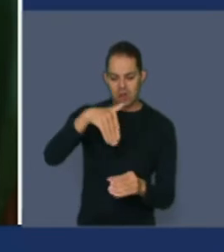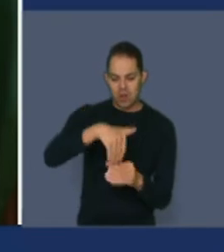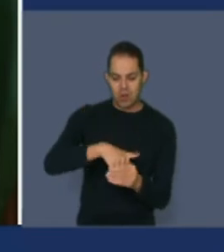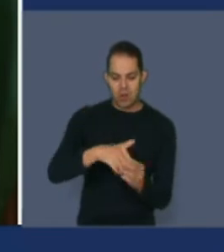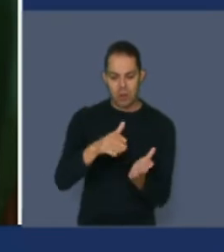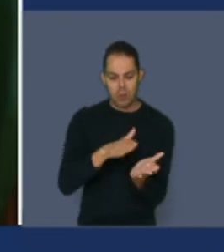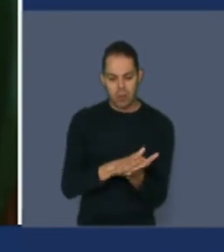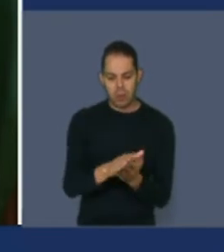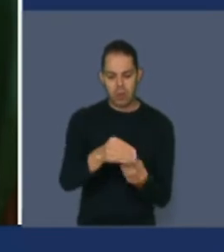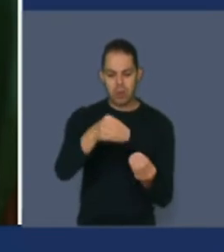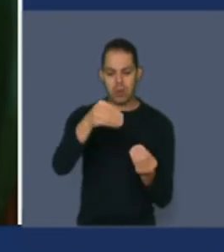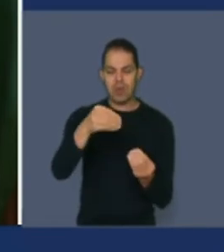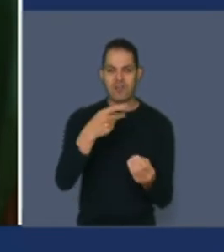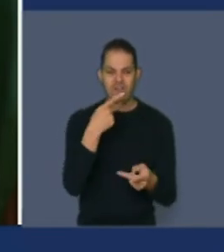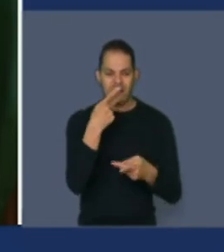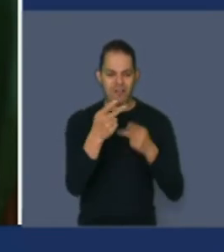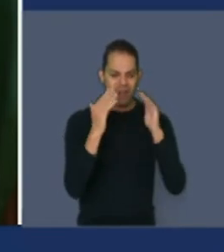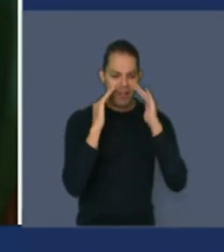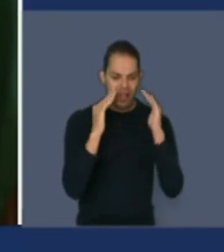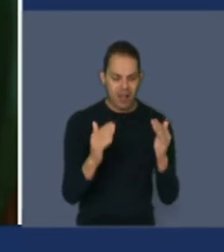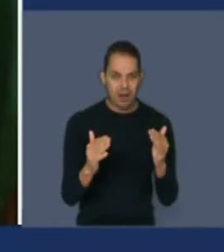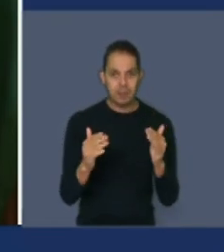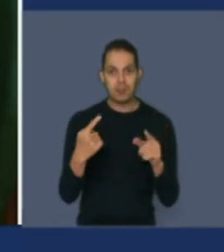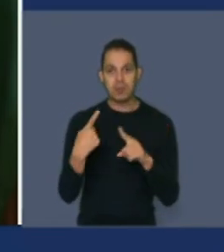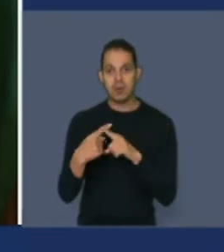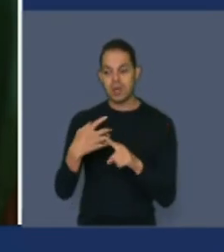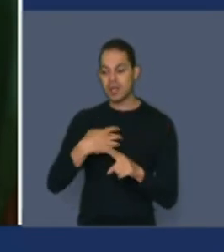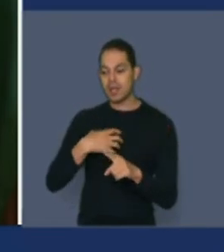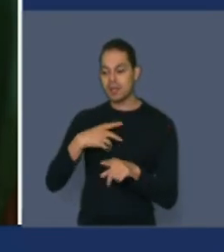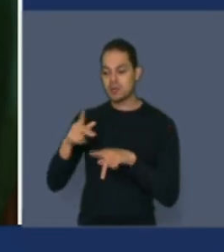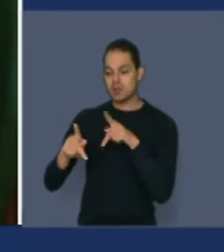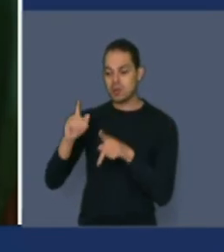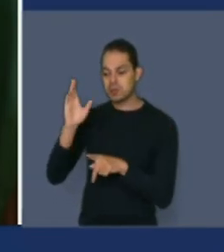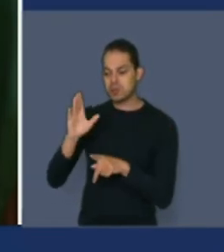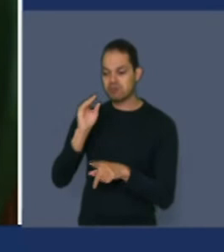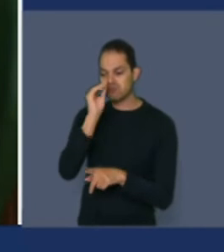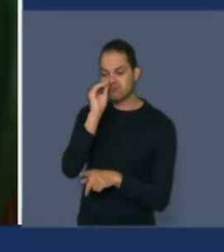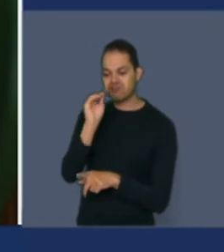NÃO QUER FALAR DA SITUAÇÃO DO POVO BRASILEIRO. OUTRO ASSUNTO, SENHOR PRESIDENTE, QUE EU QUERO TRAZER AQUI, É A